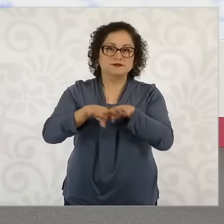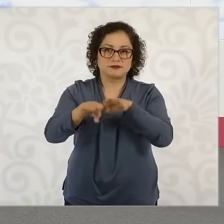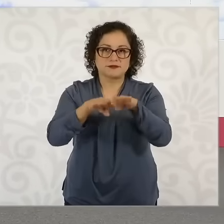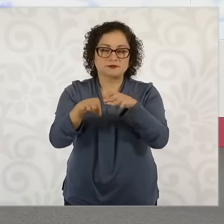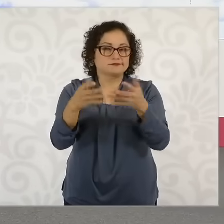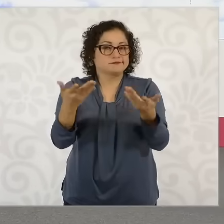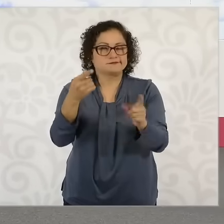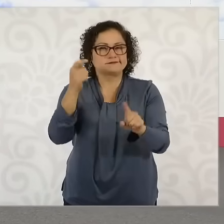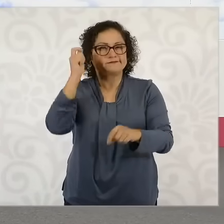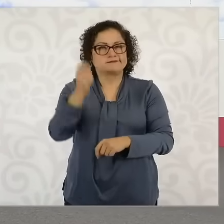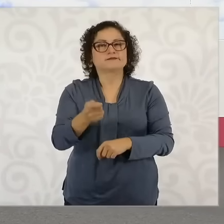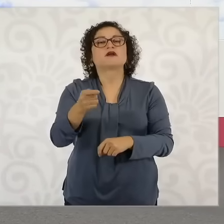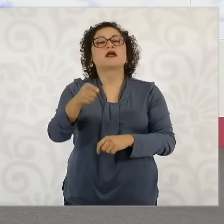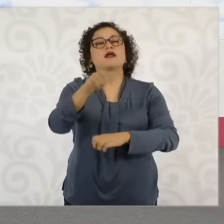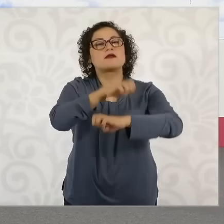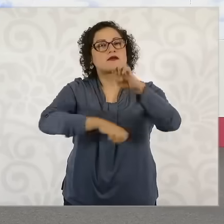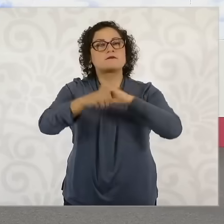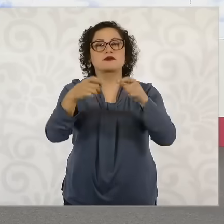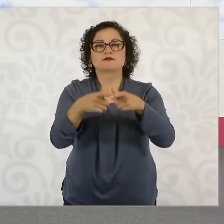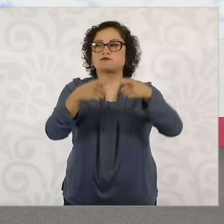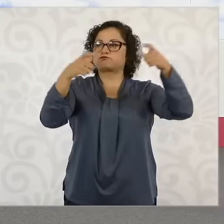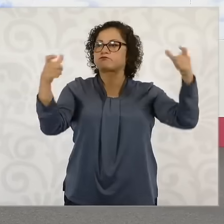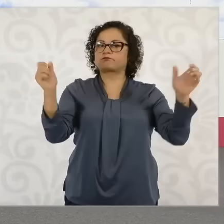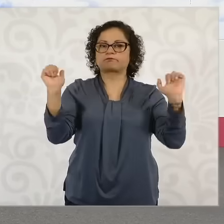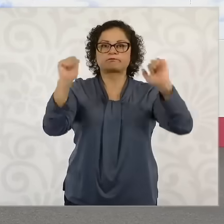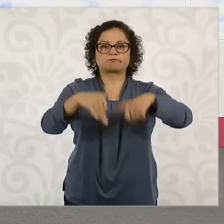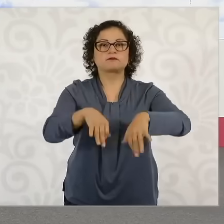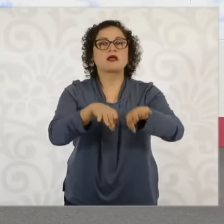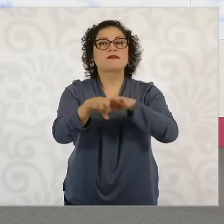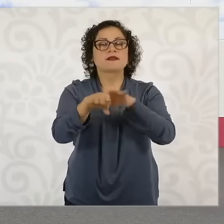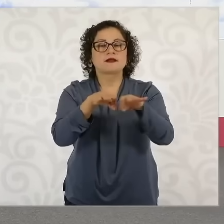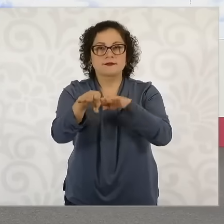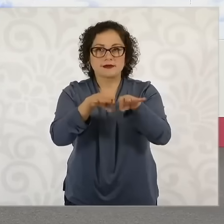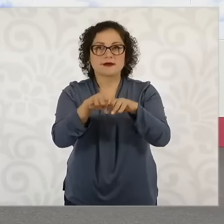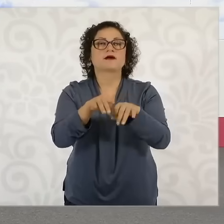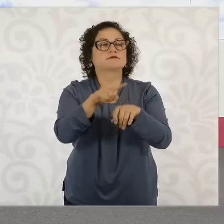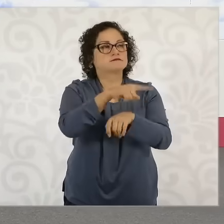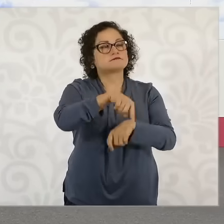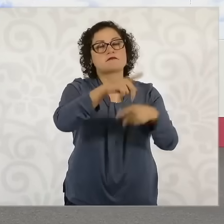de desarrollo de capacidades y competencias al personal técnico aeronáutico, pero también al